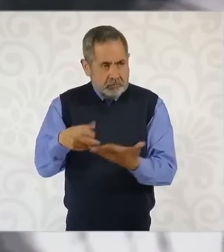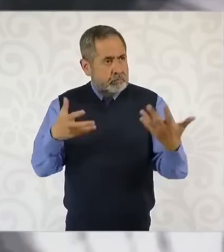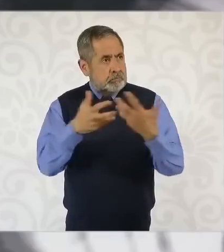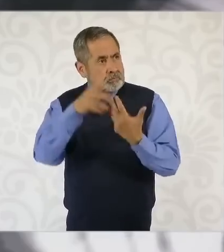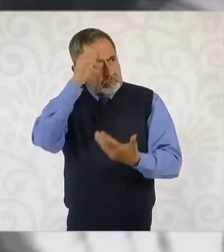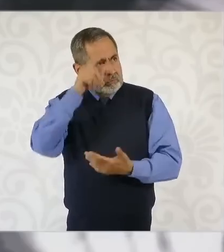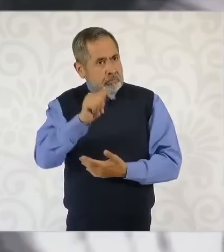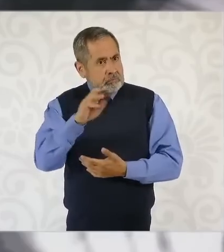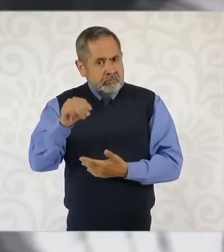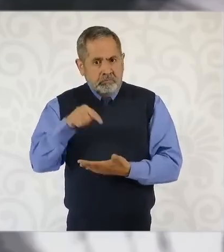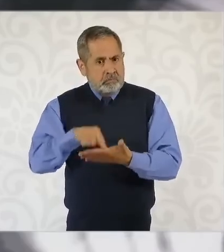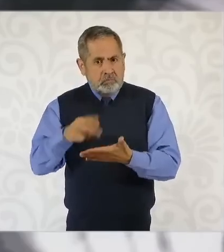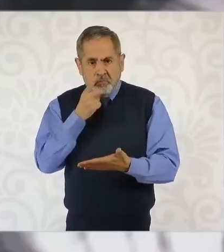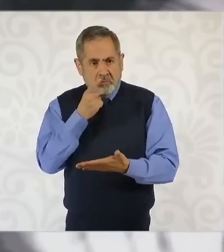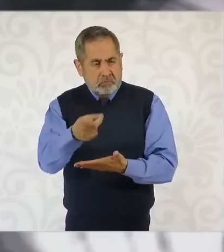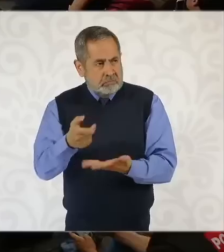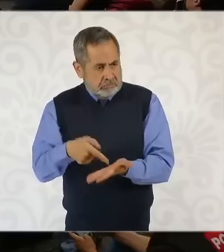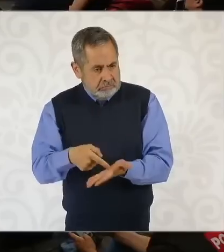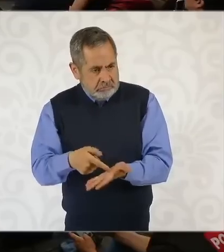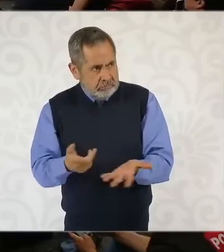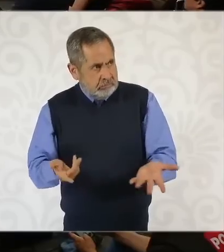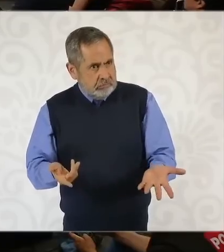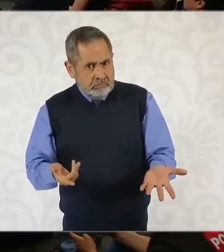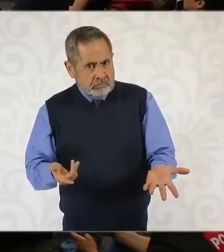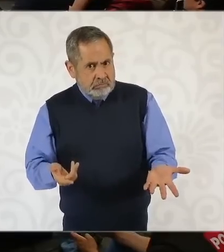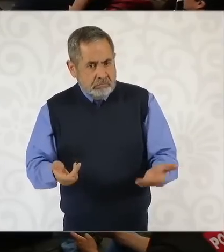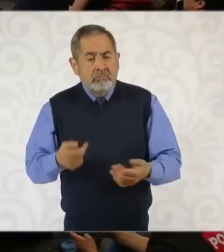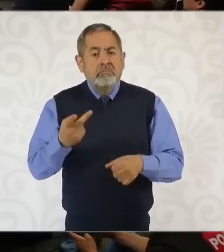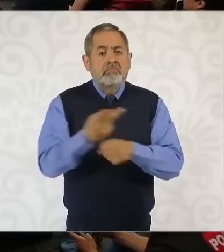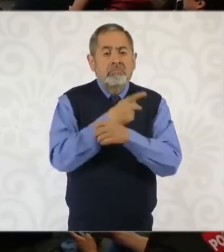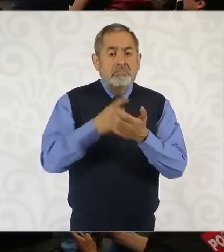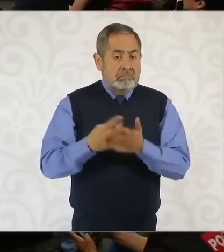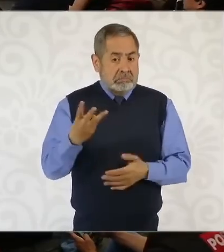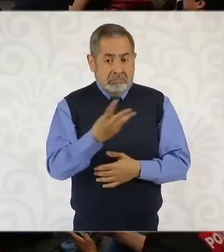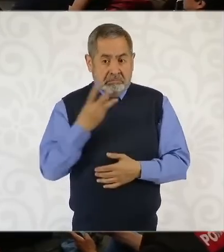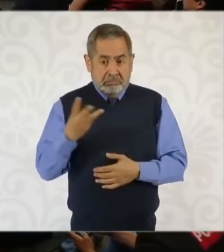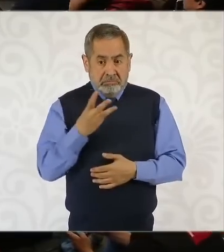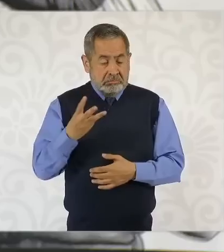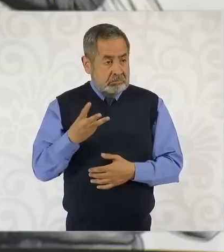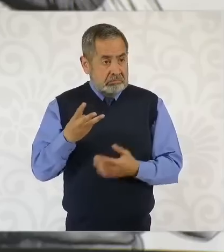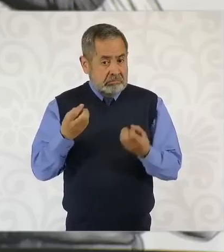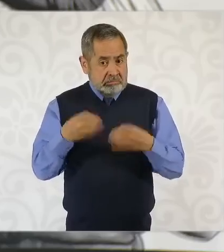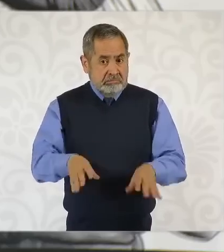entonces queda fuera de la jugada este acuerdo trilateral comercial de mantenerse así los